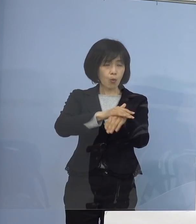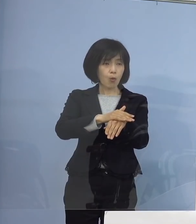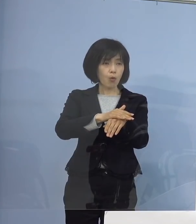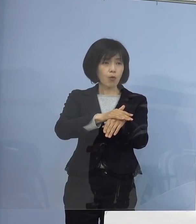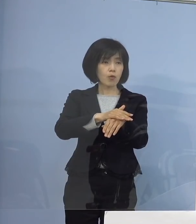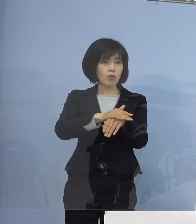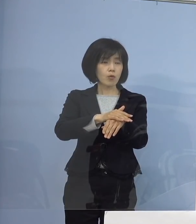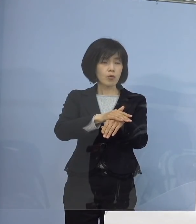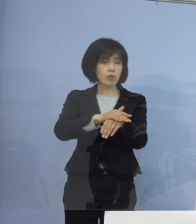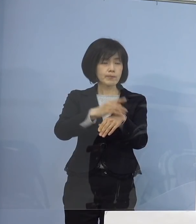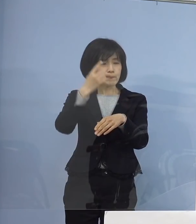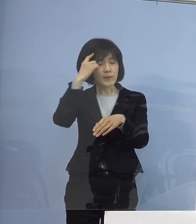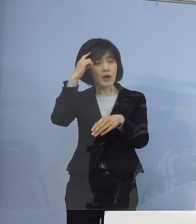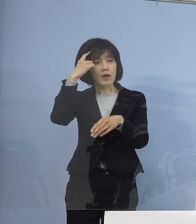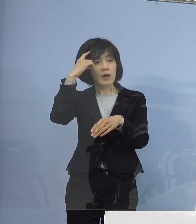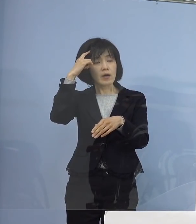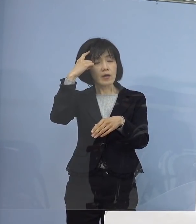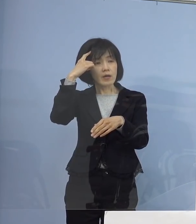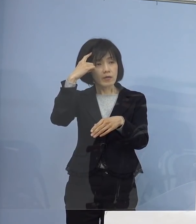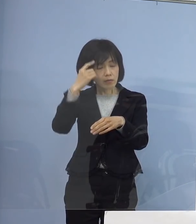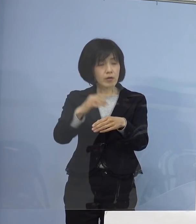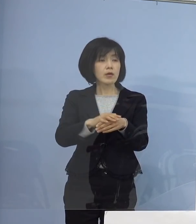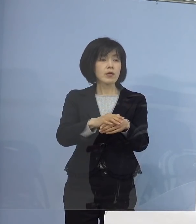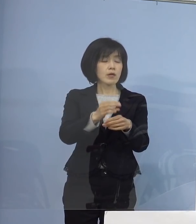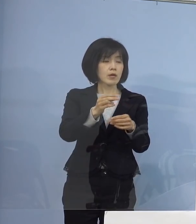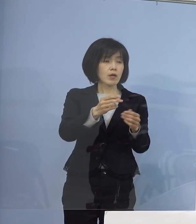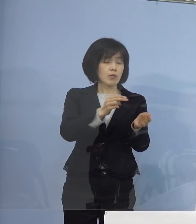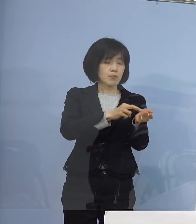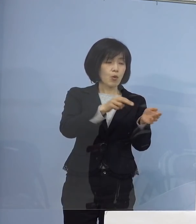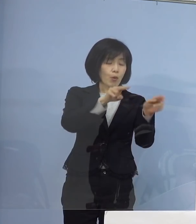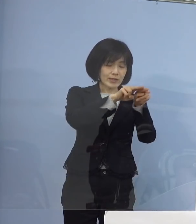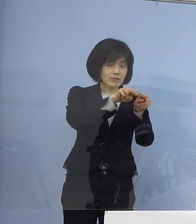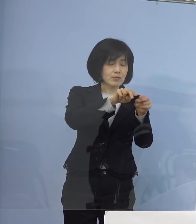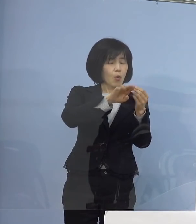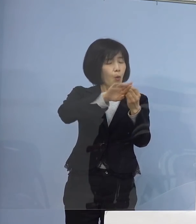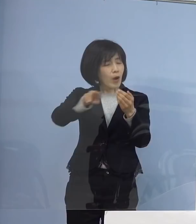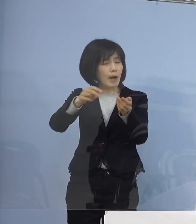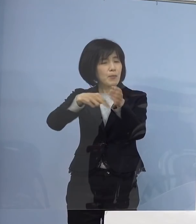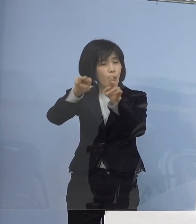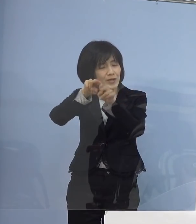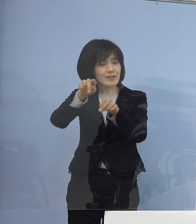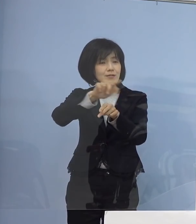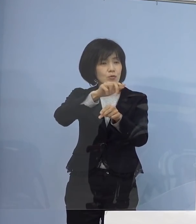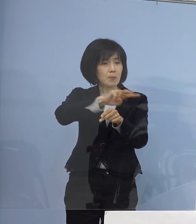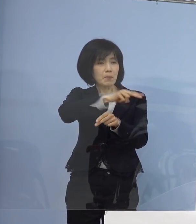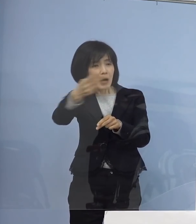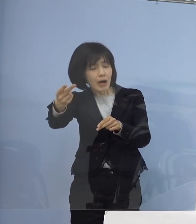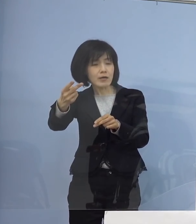つまりピークカットをしていく ということが重要ということになりますので